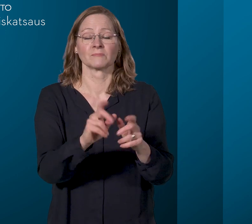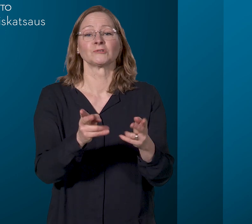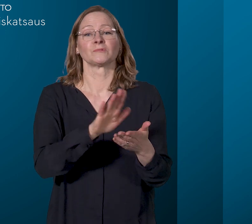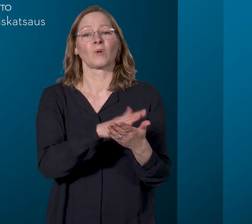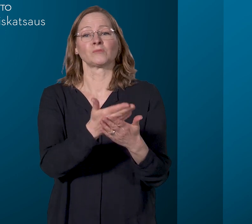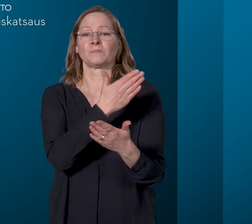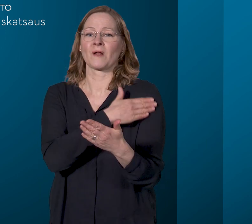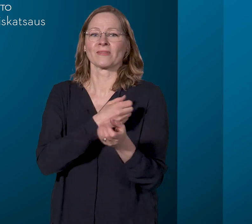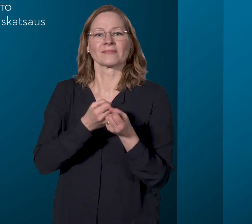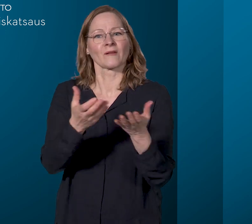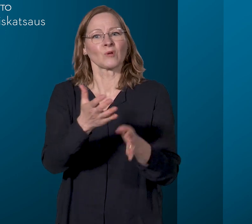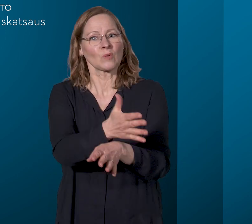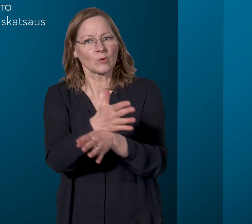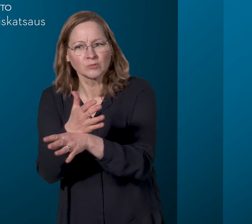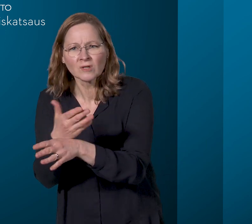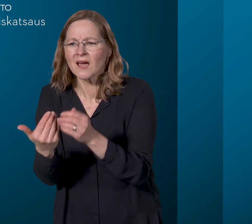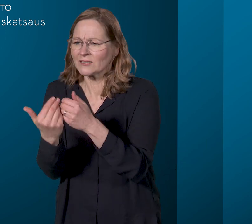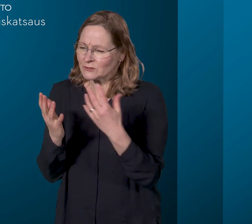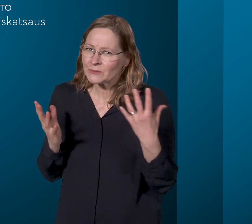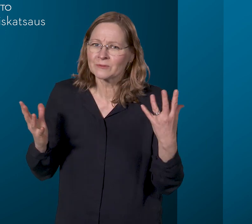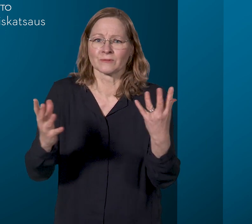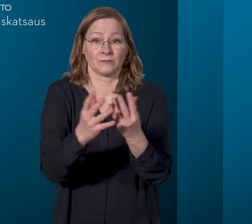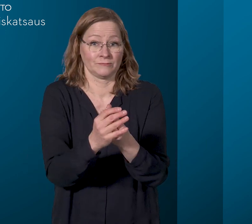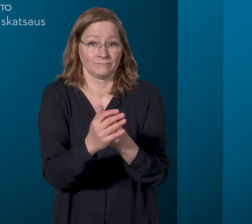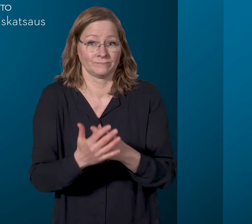tulkkauspalvelua tarjoavien yritysten ja asiakkaiden kanssa.